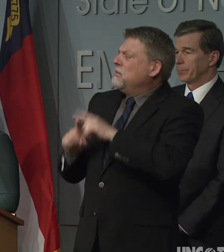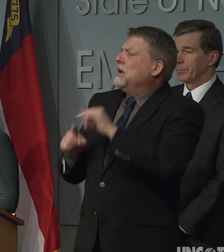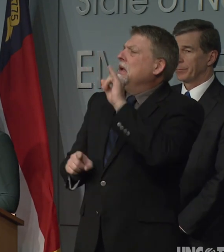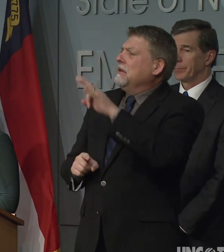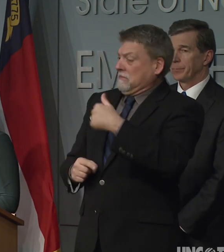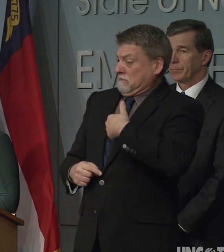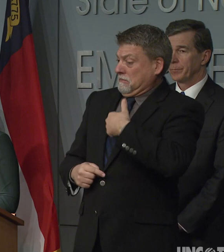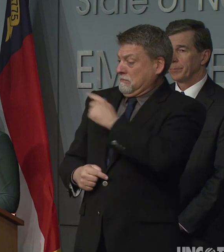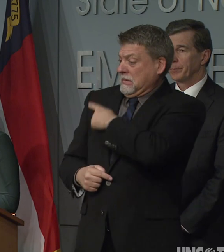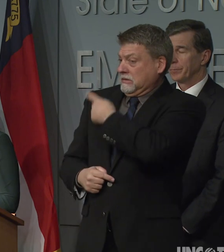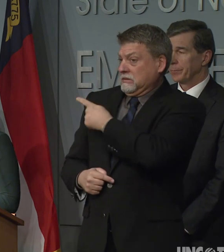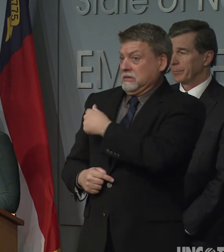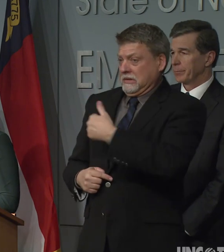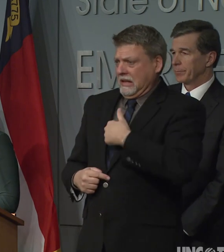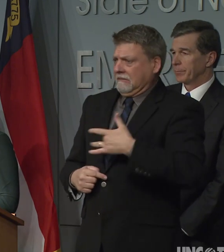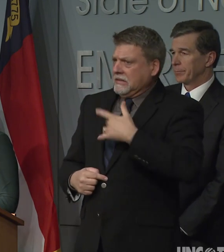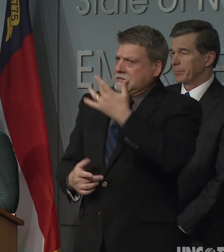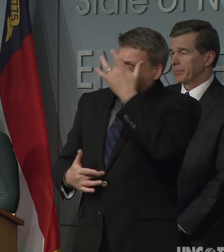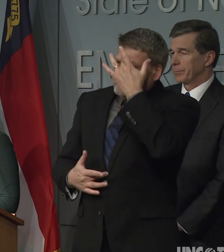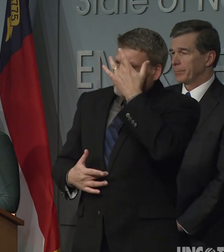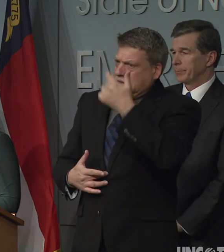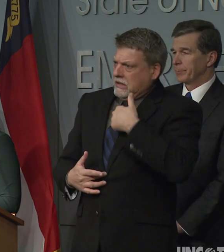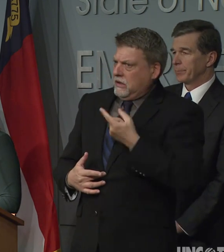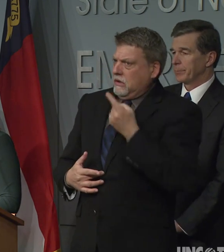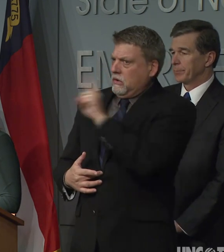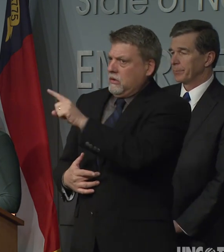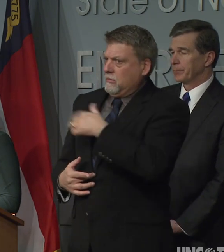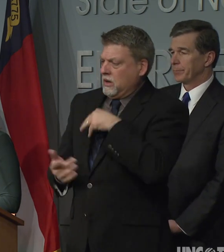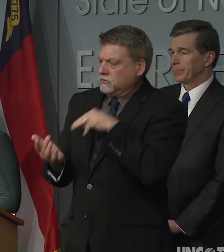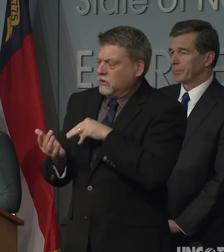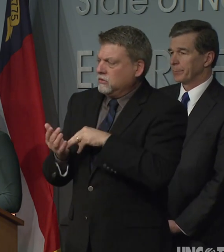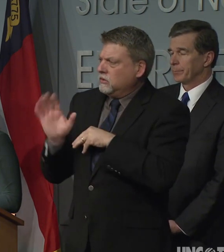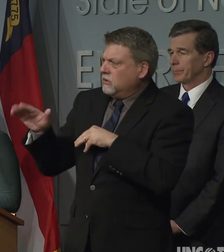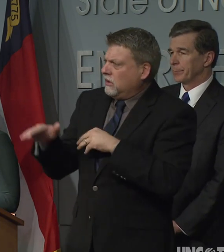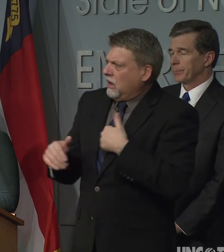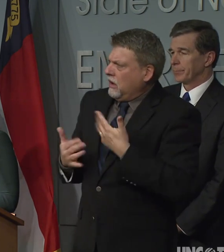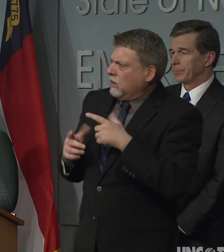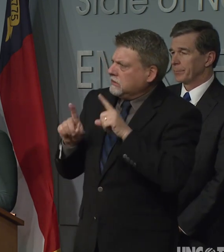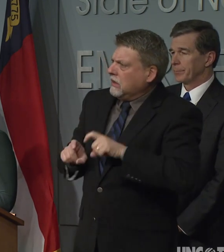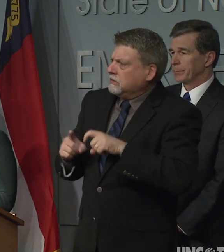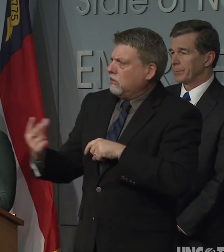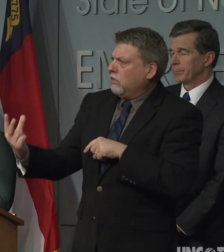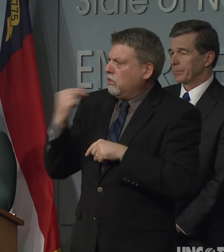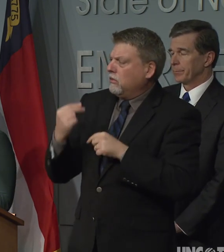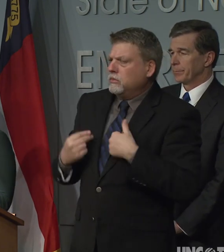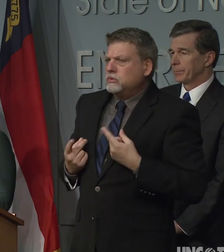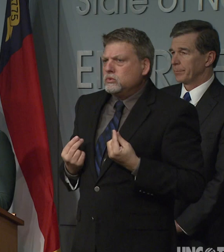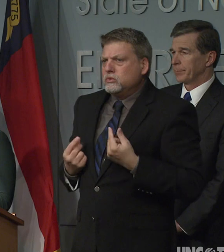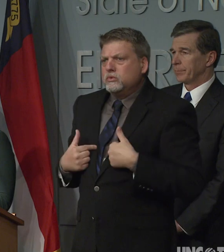Cuál es la alternativa, ellos deben llamar al Departamento de Salud de su condado, y decir, tengo síntomas. Creo que me